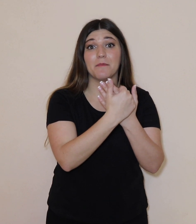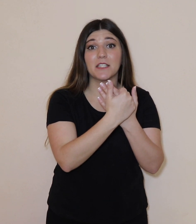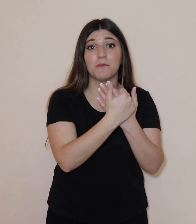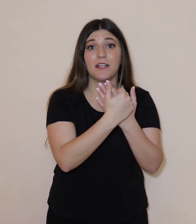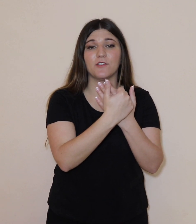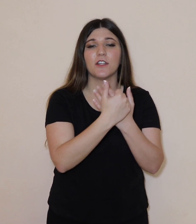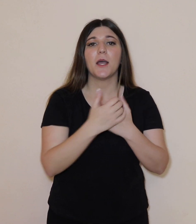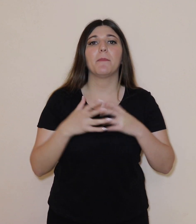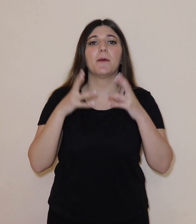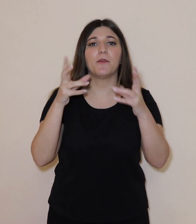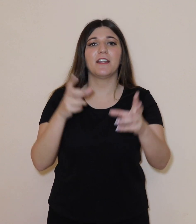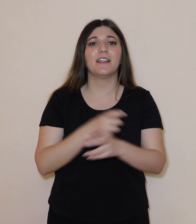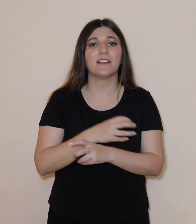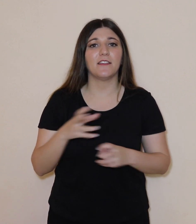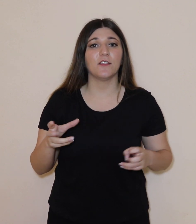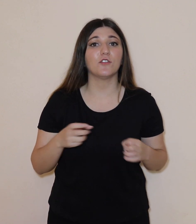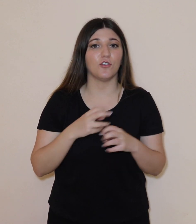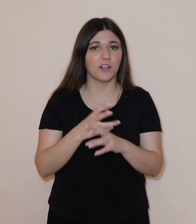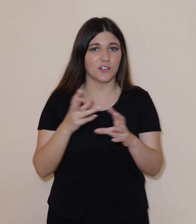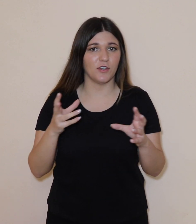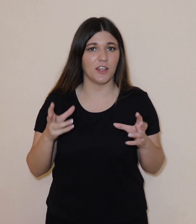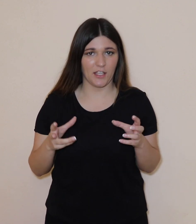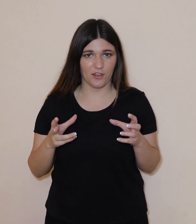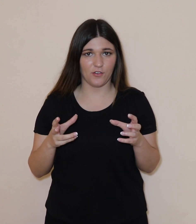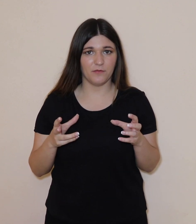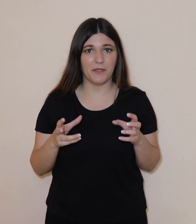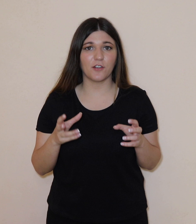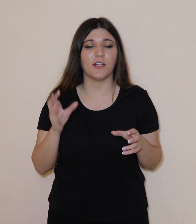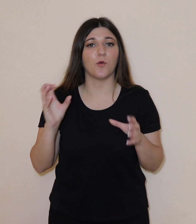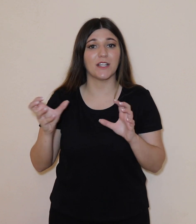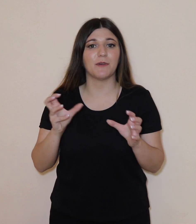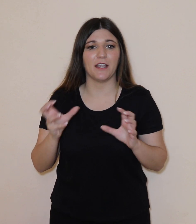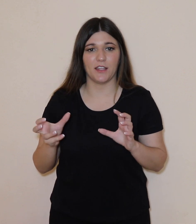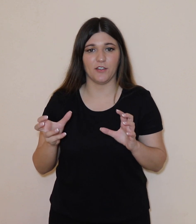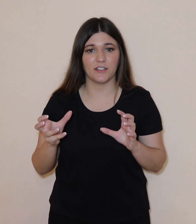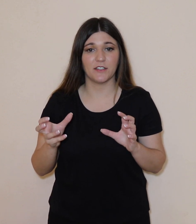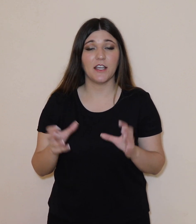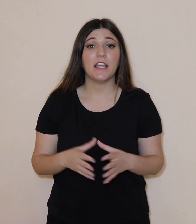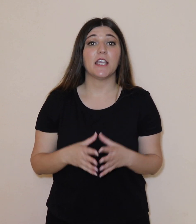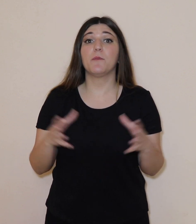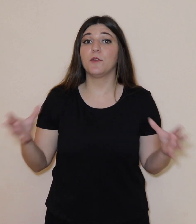mis manos para poder ir entendiendo todo lo que estoy diciendo, con algunas variaciones. Y por